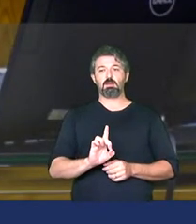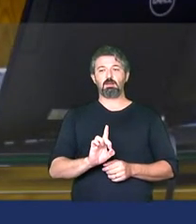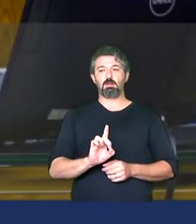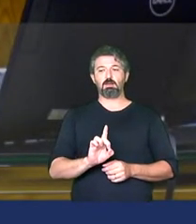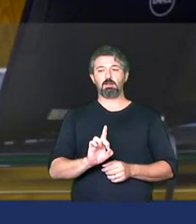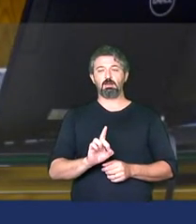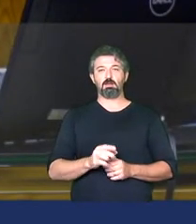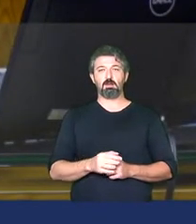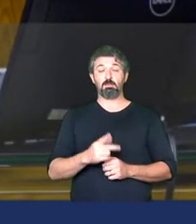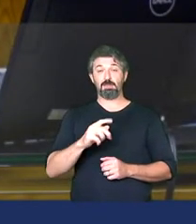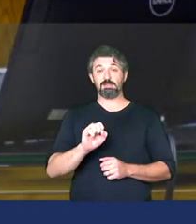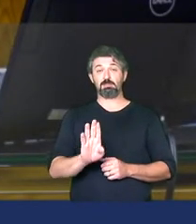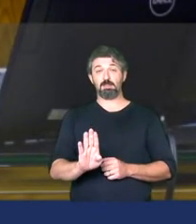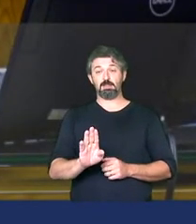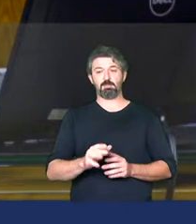[PRESIDENTE]: PL SIM!